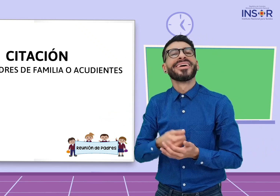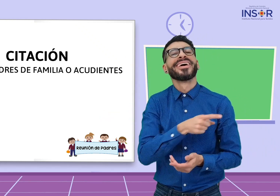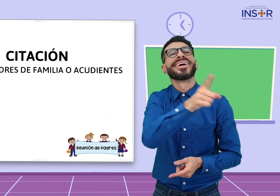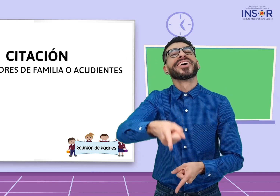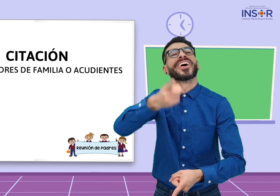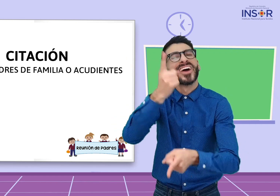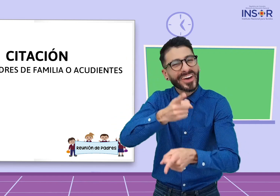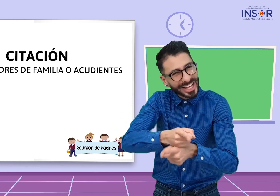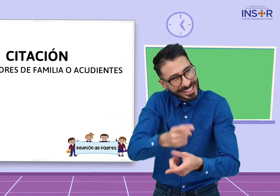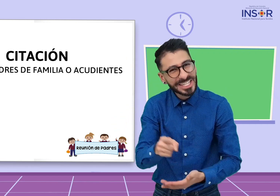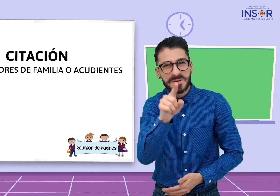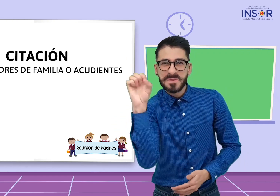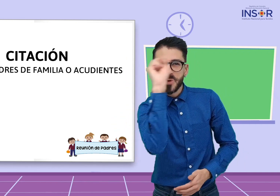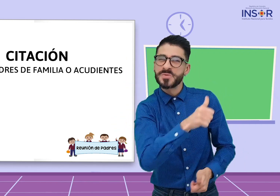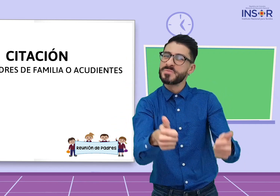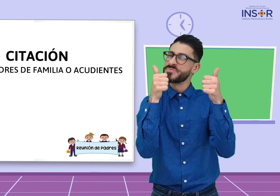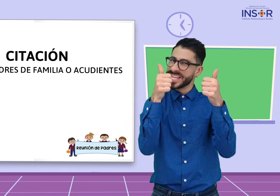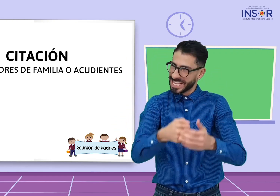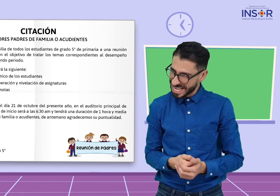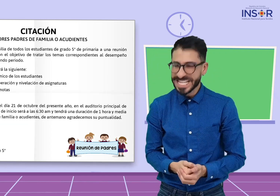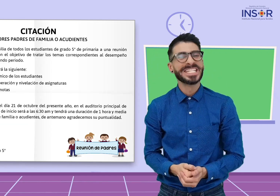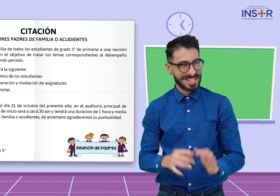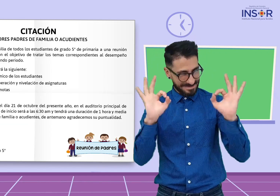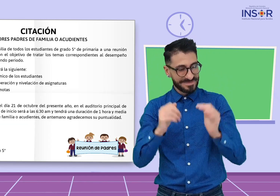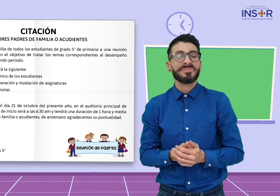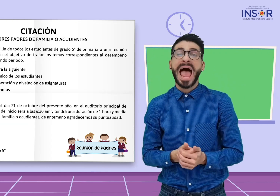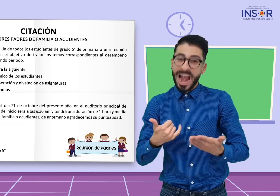Muy bien, todos respondieron correctamente.